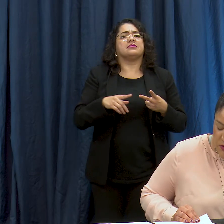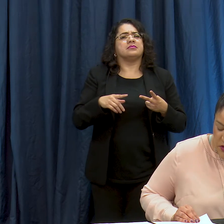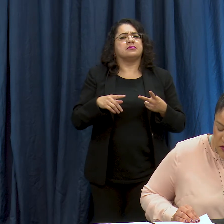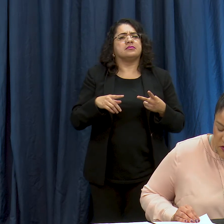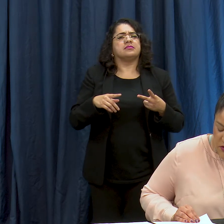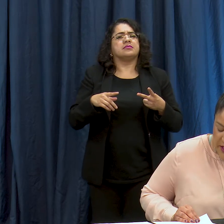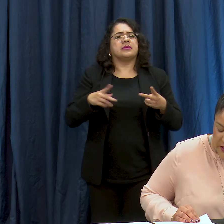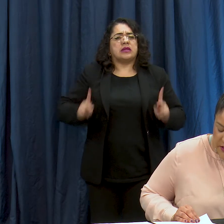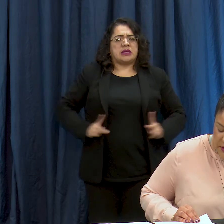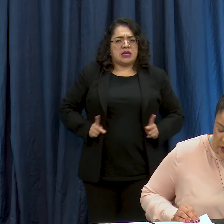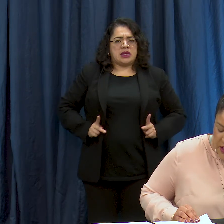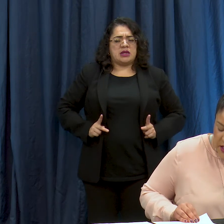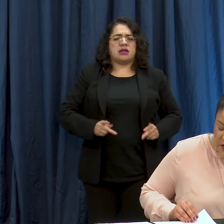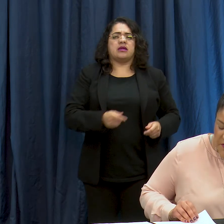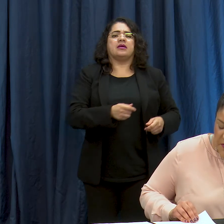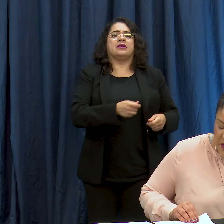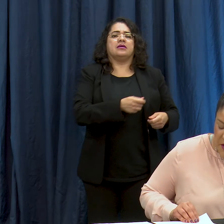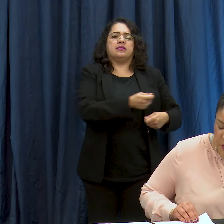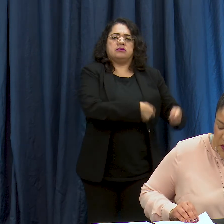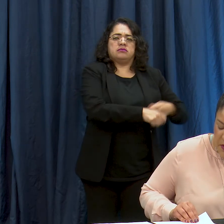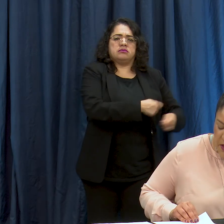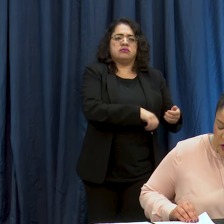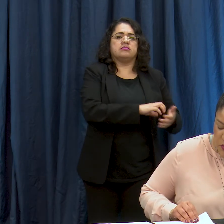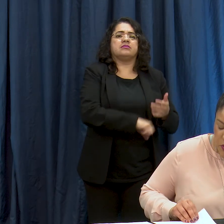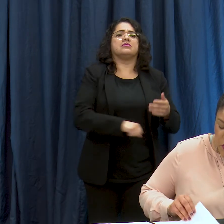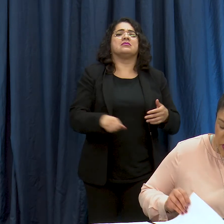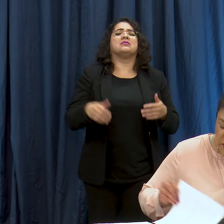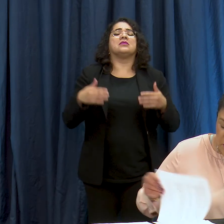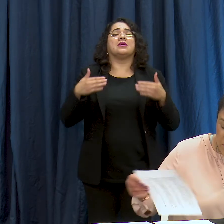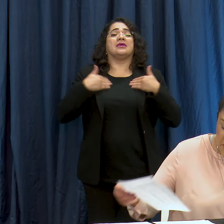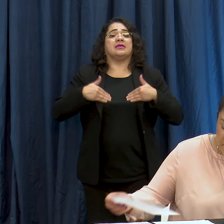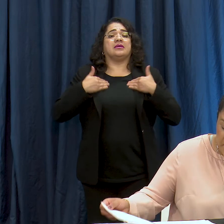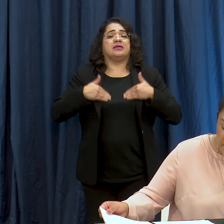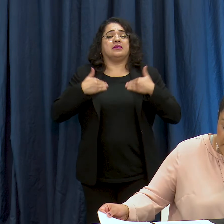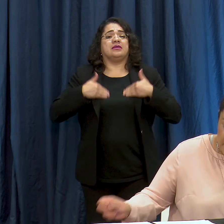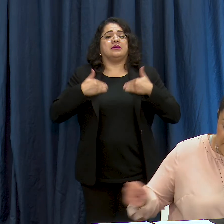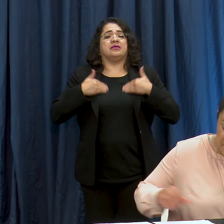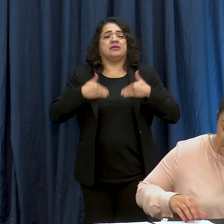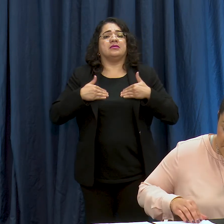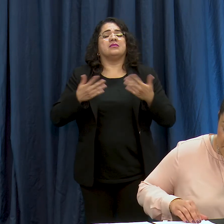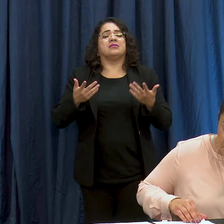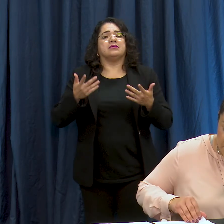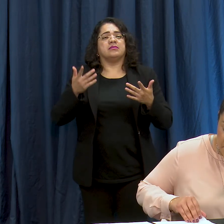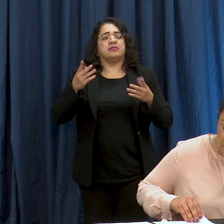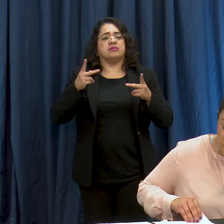toda con dialysis enfermedades los pulmones chronica el diabetes trasto